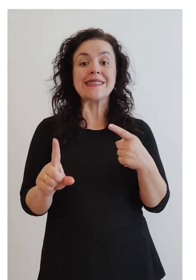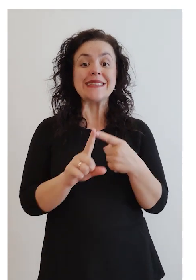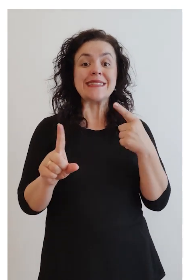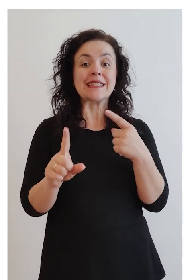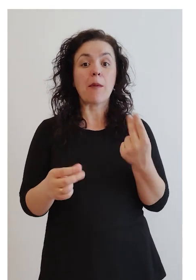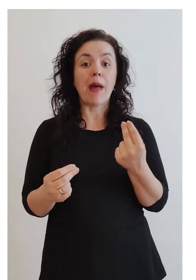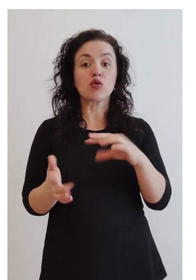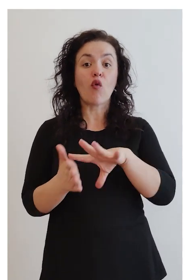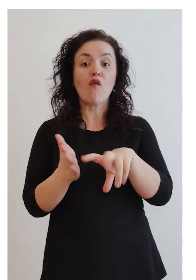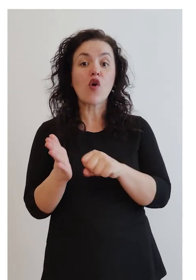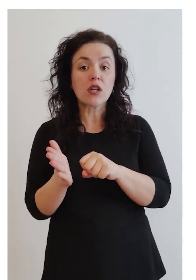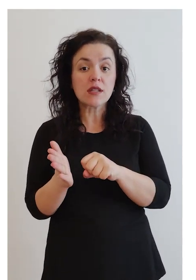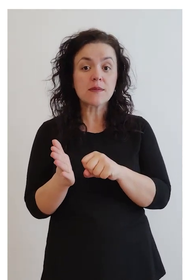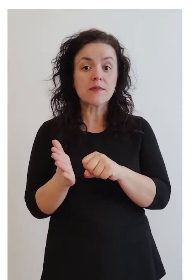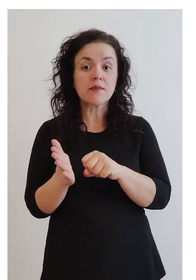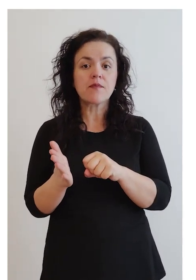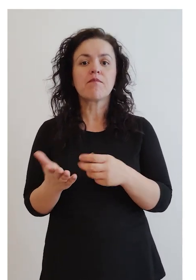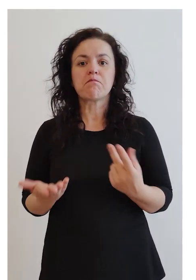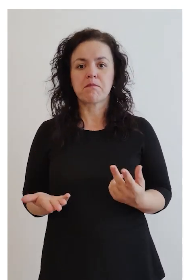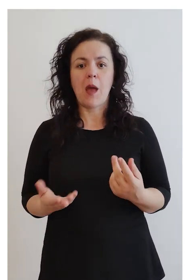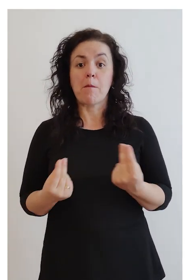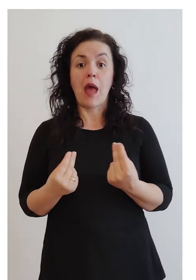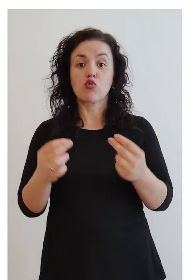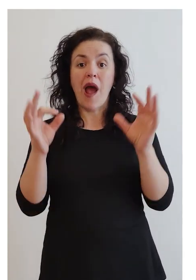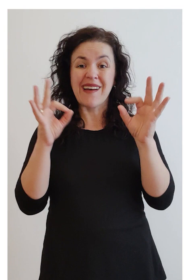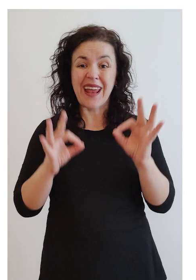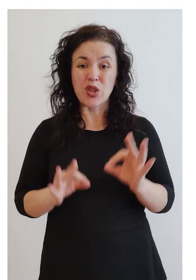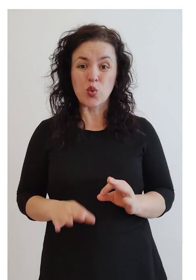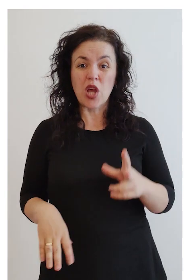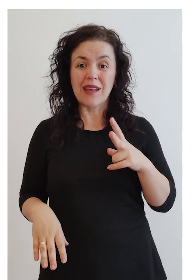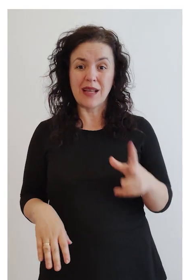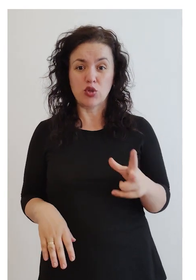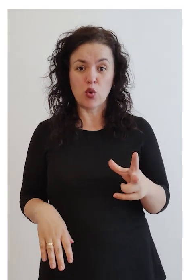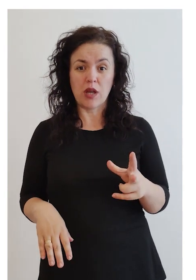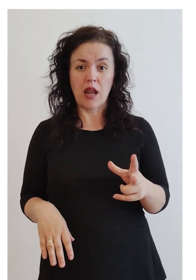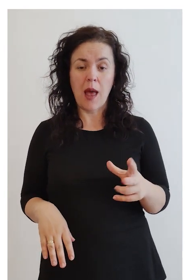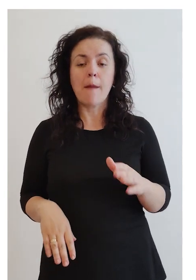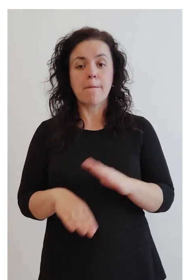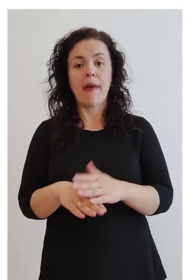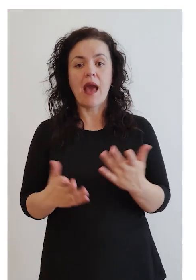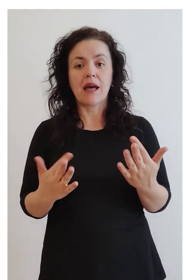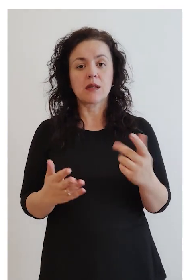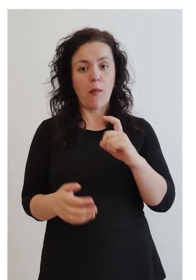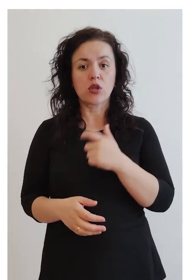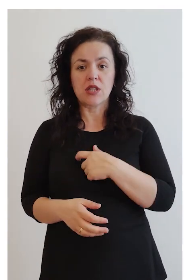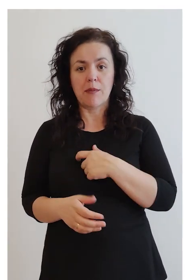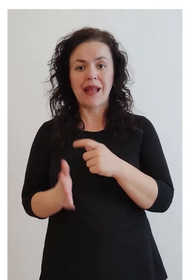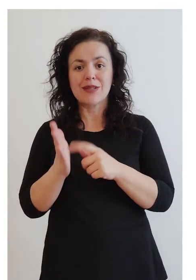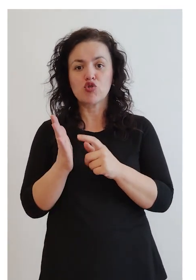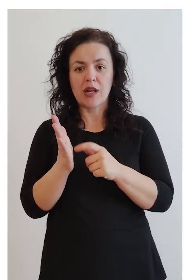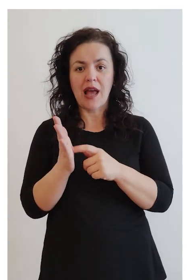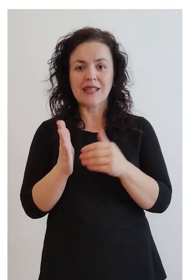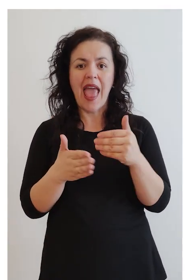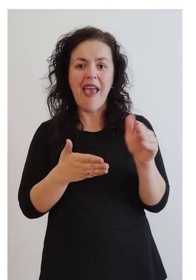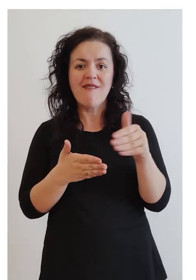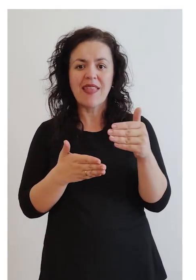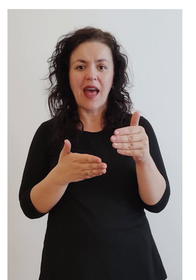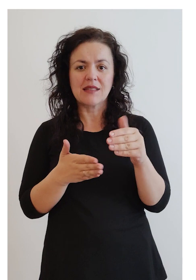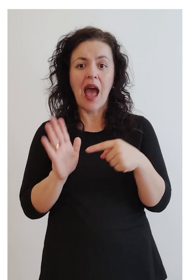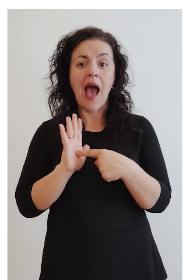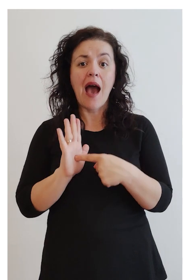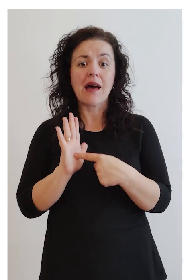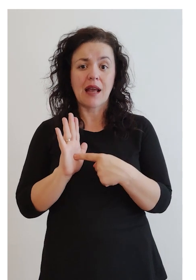Pe cât posibil încercați să evitați să arătați ca o persoană care ar putea deveni o țintă pentru hoț.